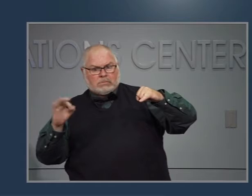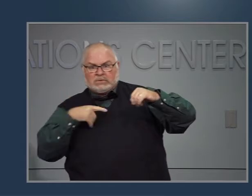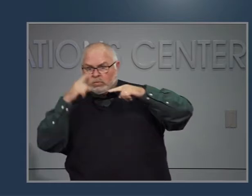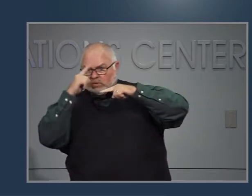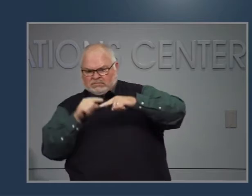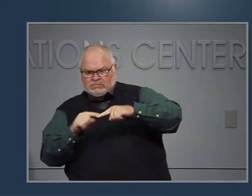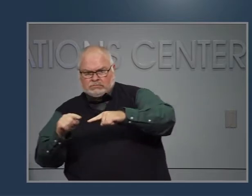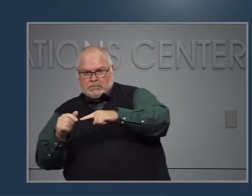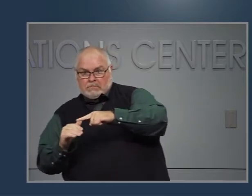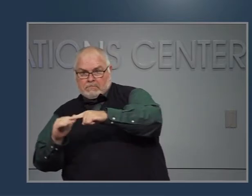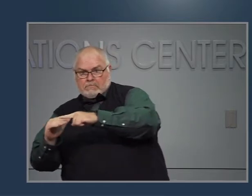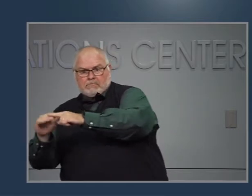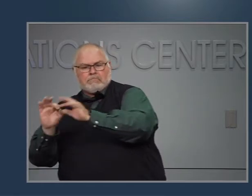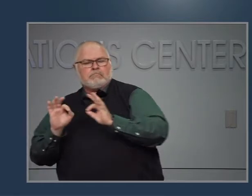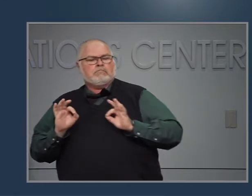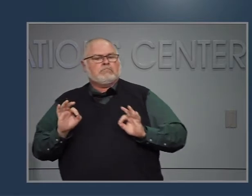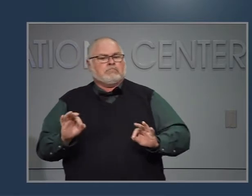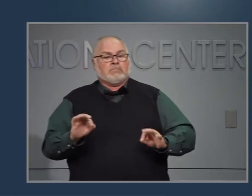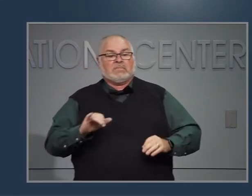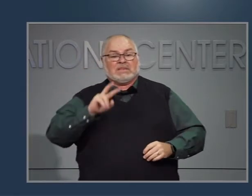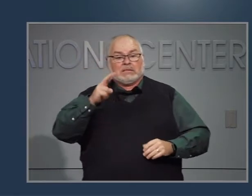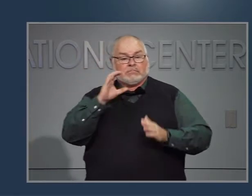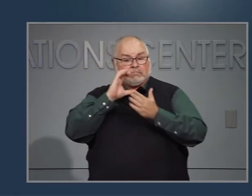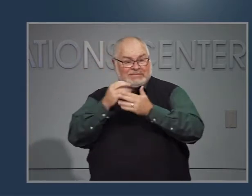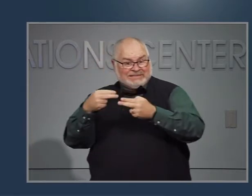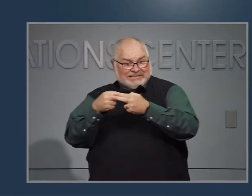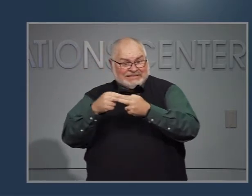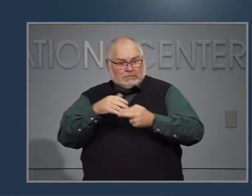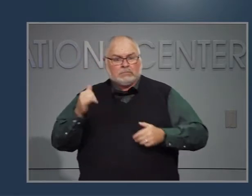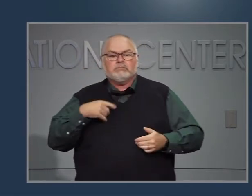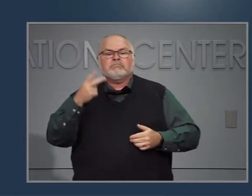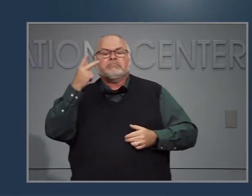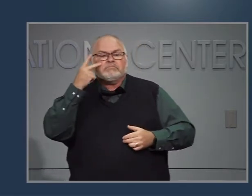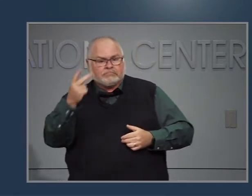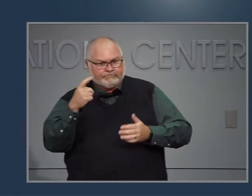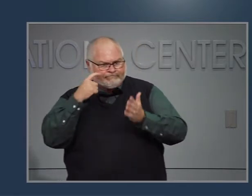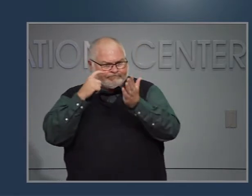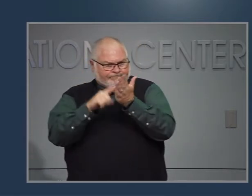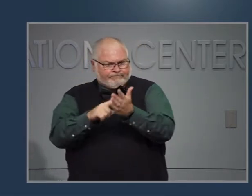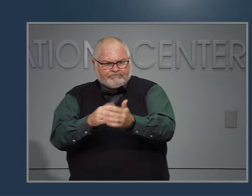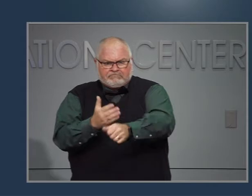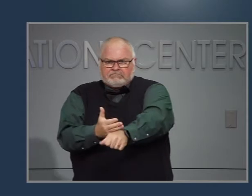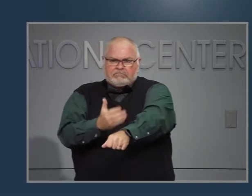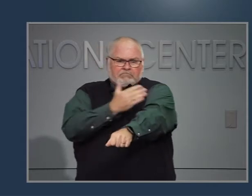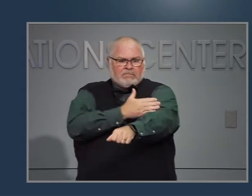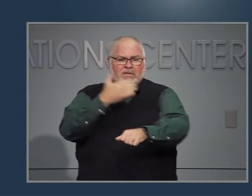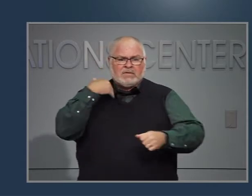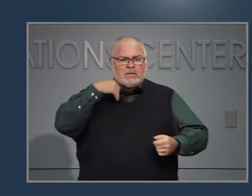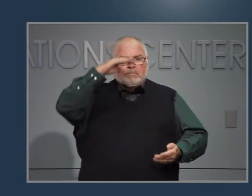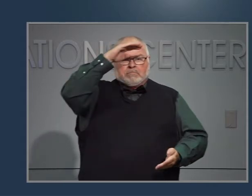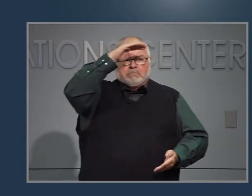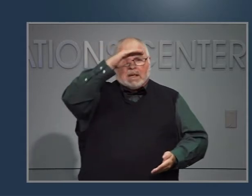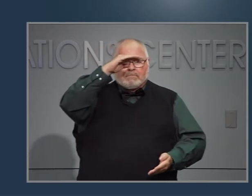En esta gráfica vemos que hay progreso al ver la duración de estos brotes, en estos asilos